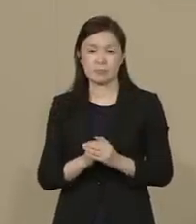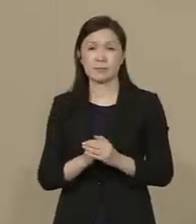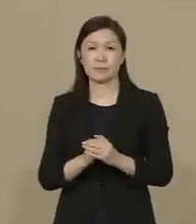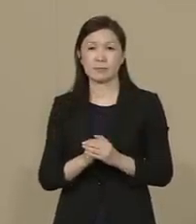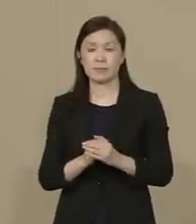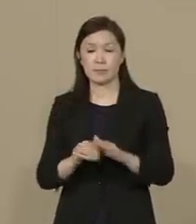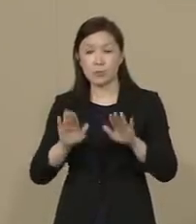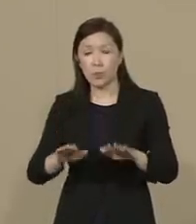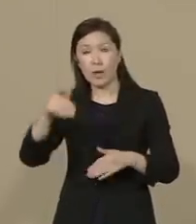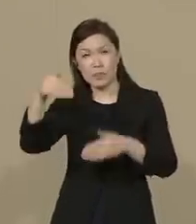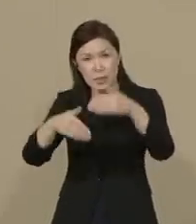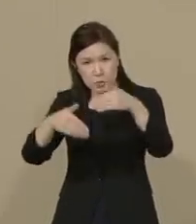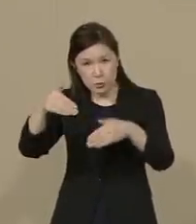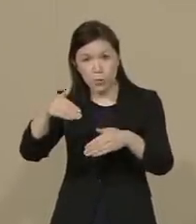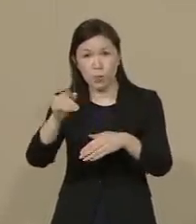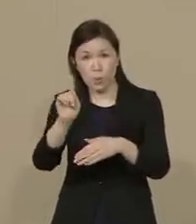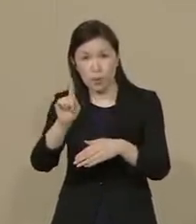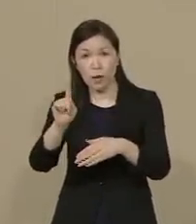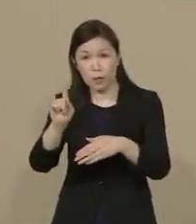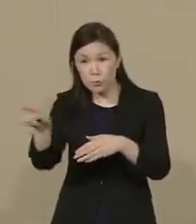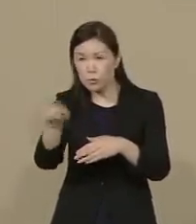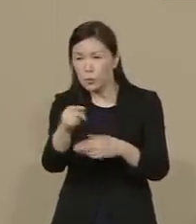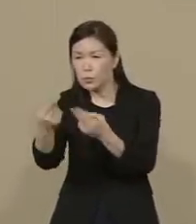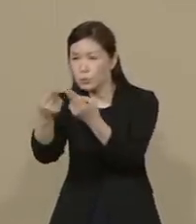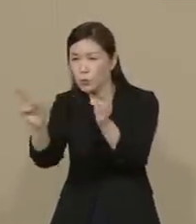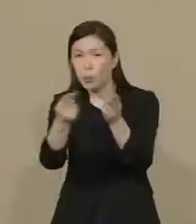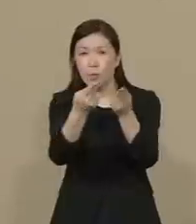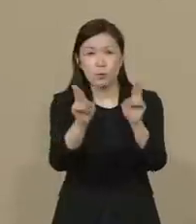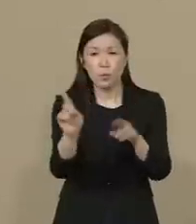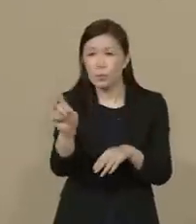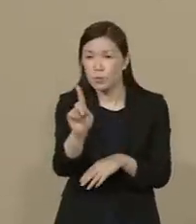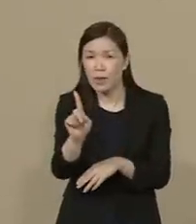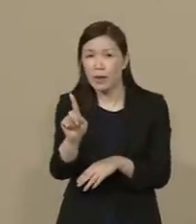今回の選挙はどの党が 生活者の声をくみ取り